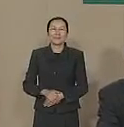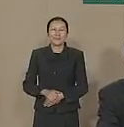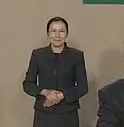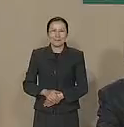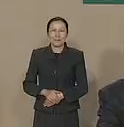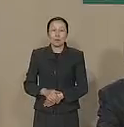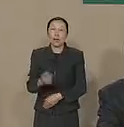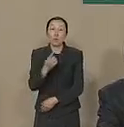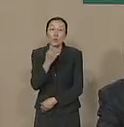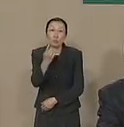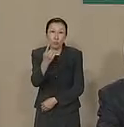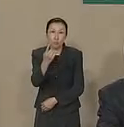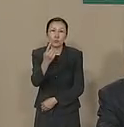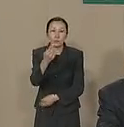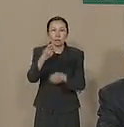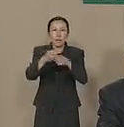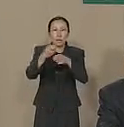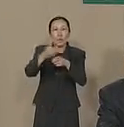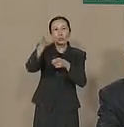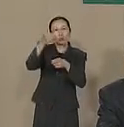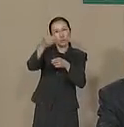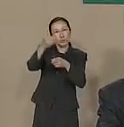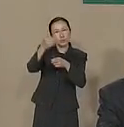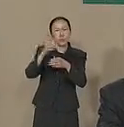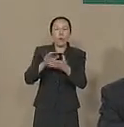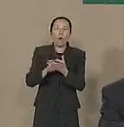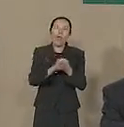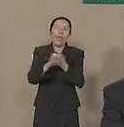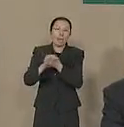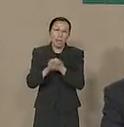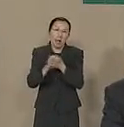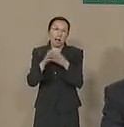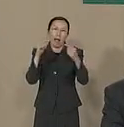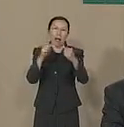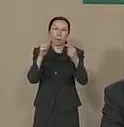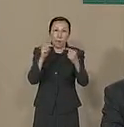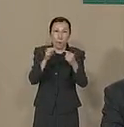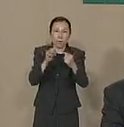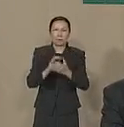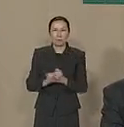(浦吉) もう1つの 憲法9条を生かした 平和外交ですが 志位さん